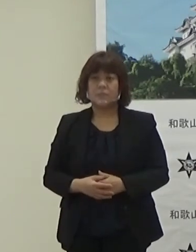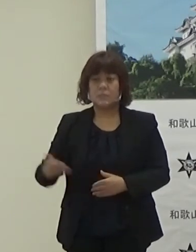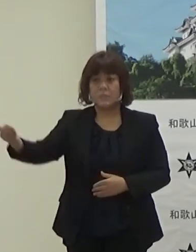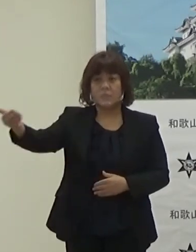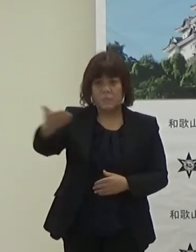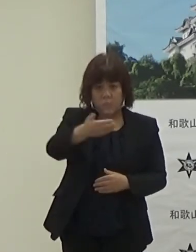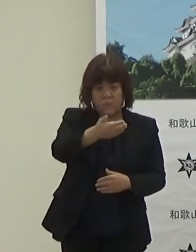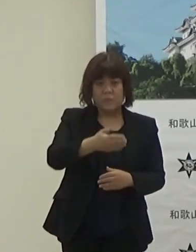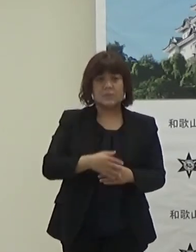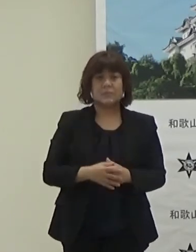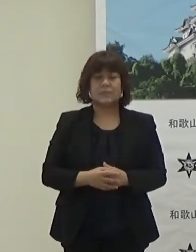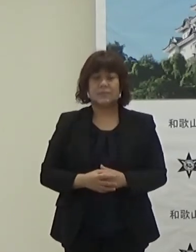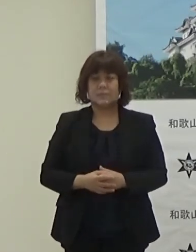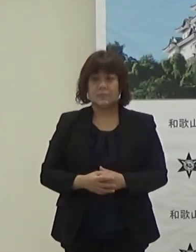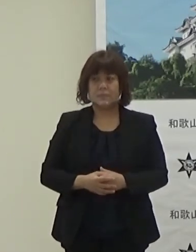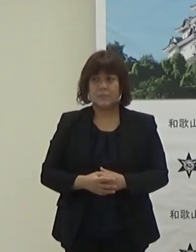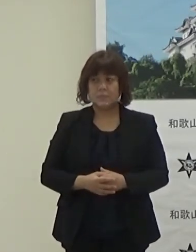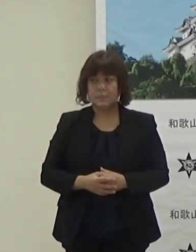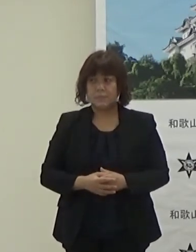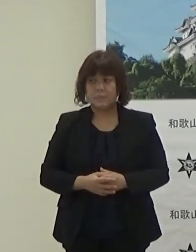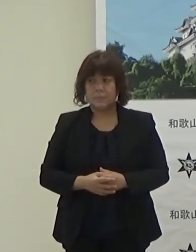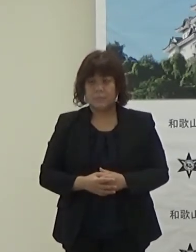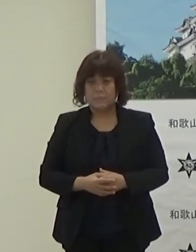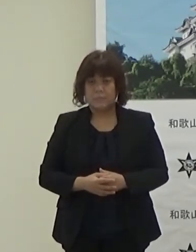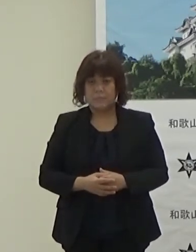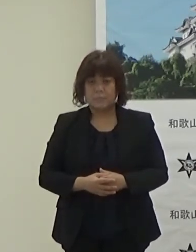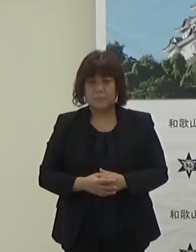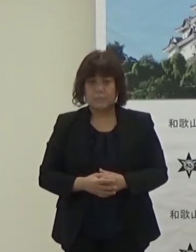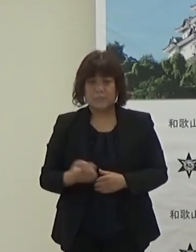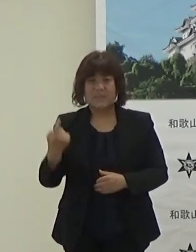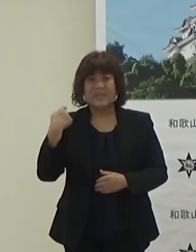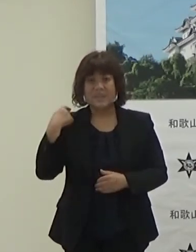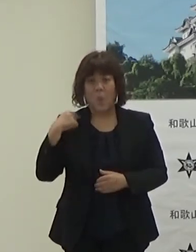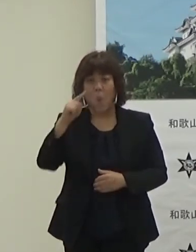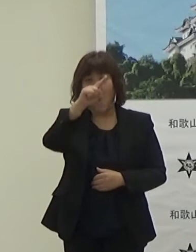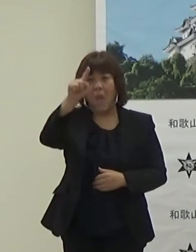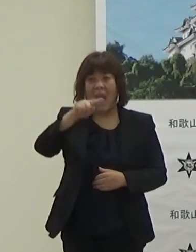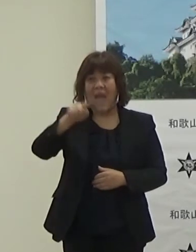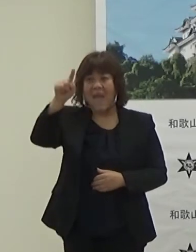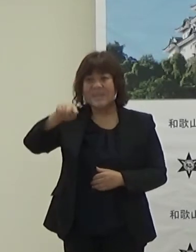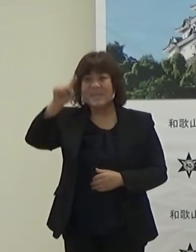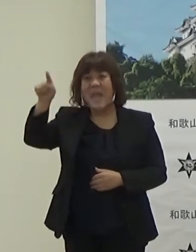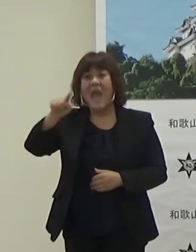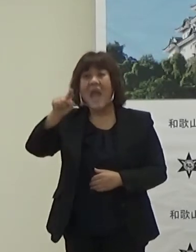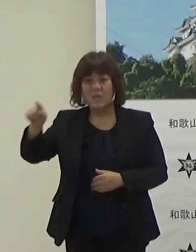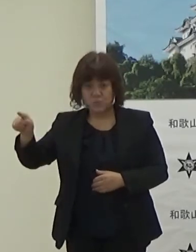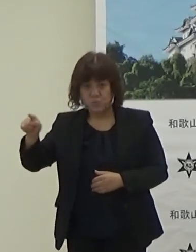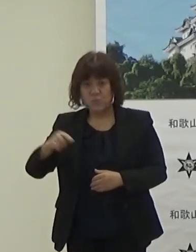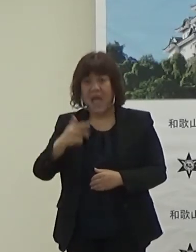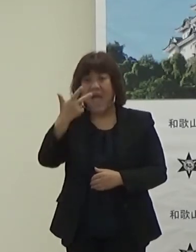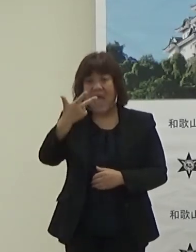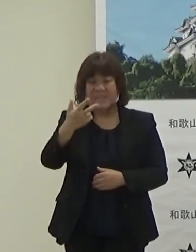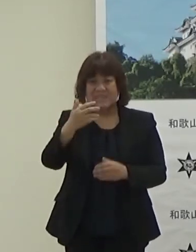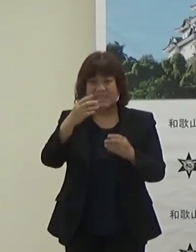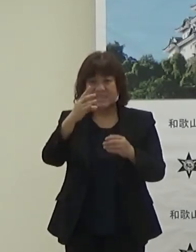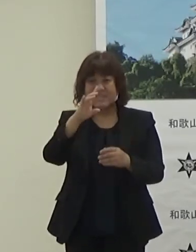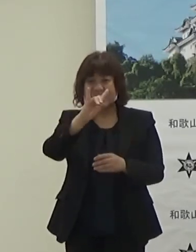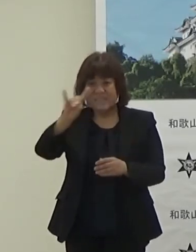朝日新聞の下地といいます 昨日IRが市議会も通ったわけですけども